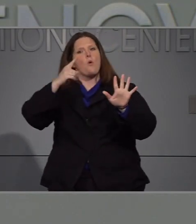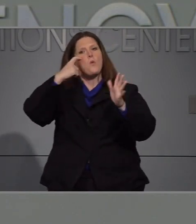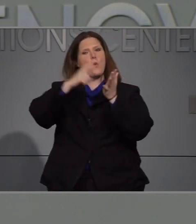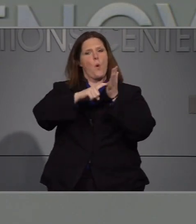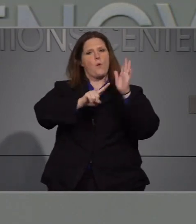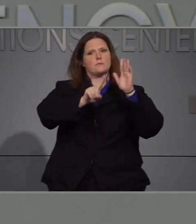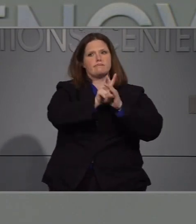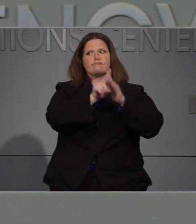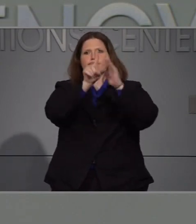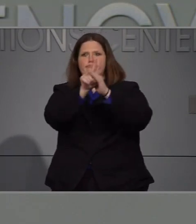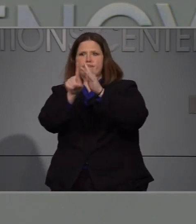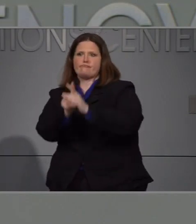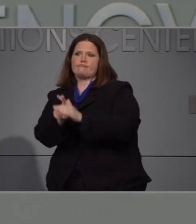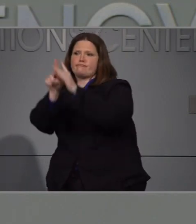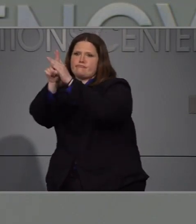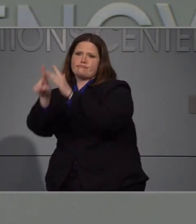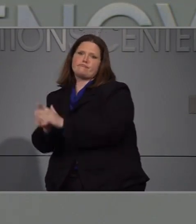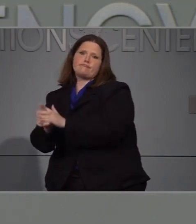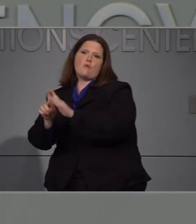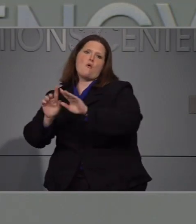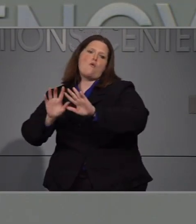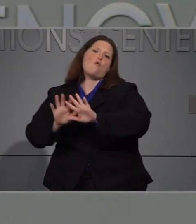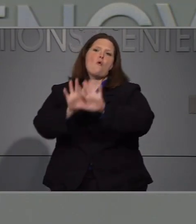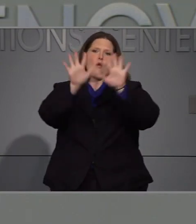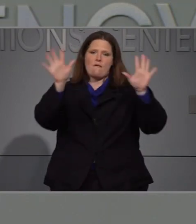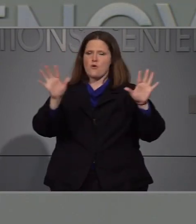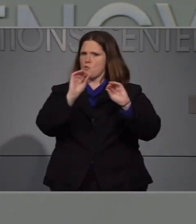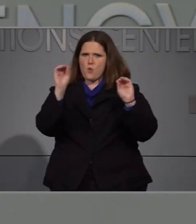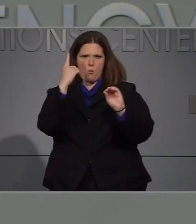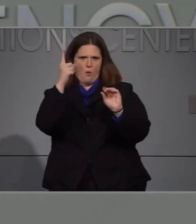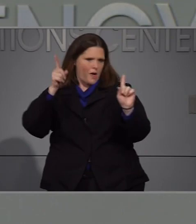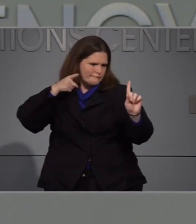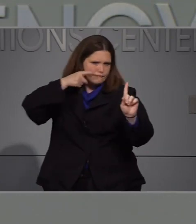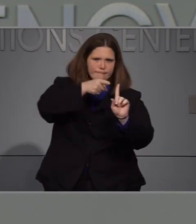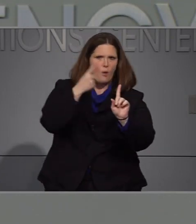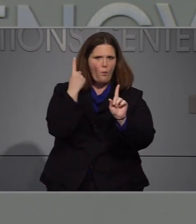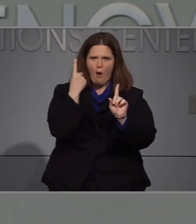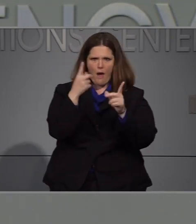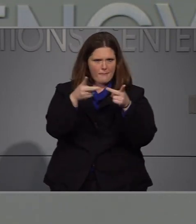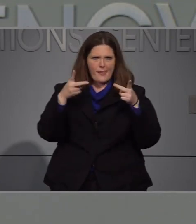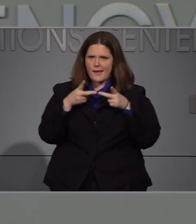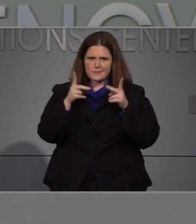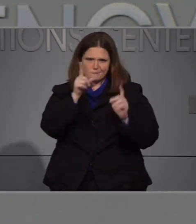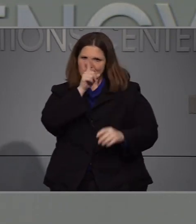y este es el que está por todo el Estado, y realmente no hay una sola región, probablemente